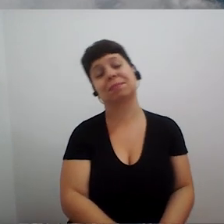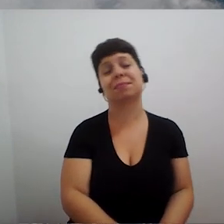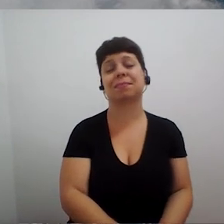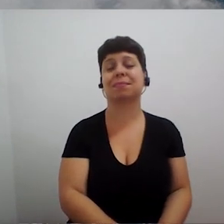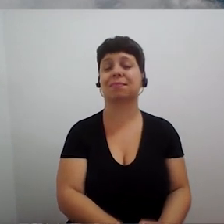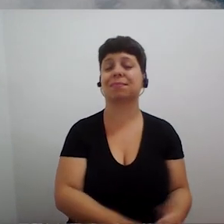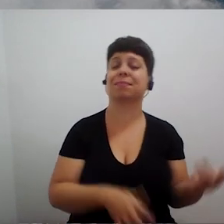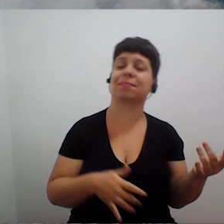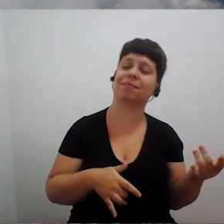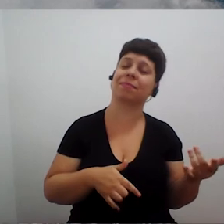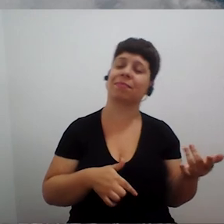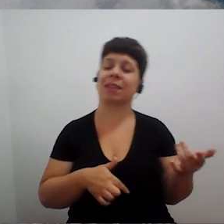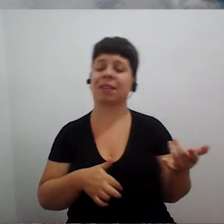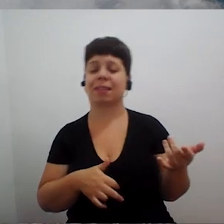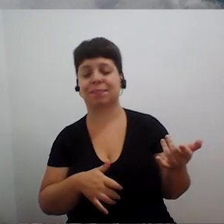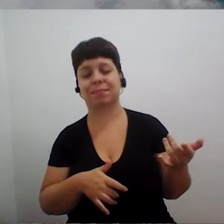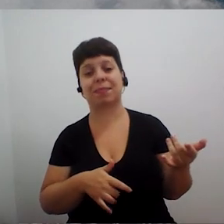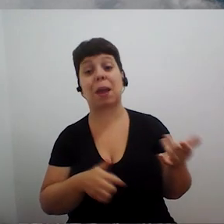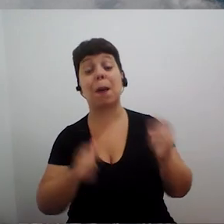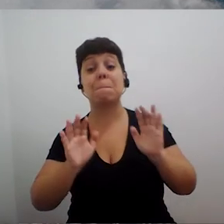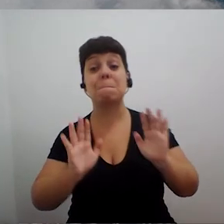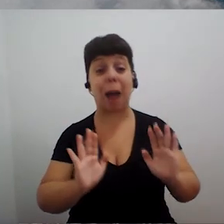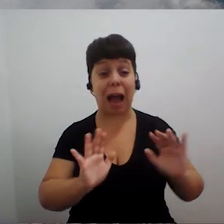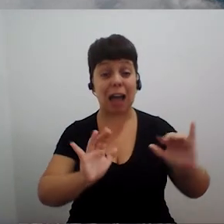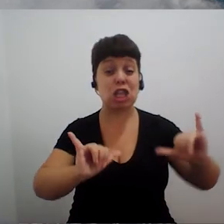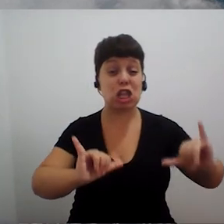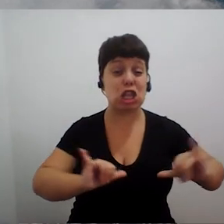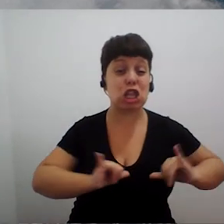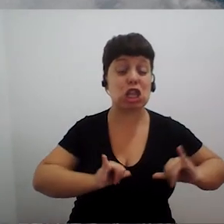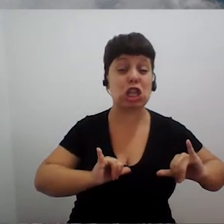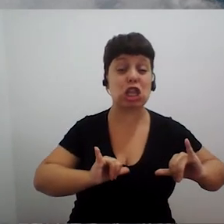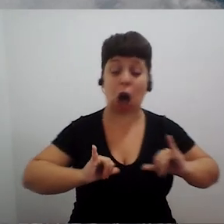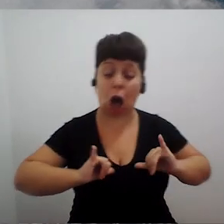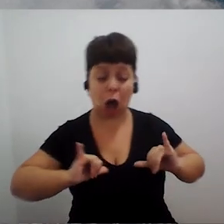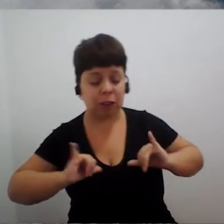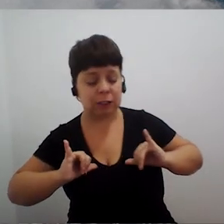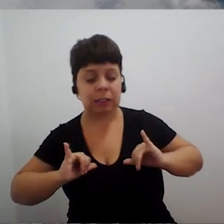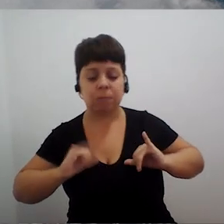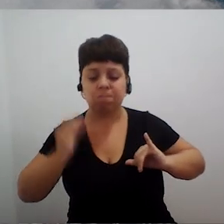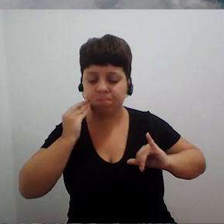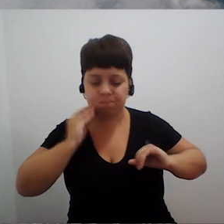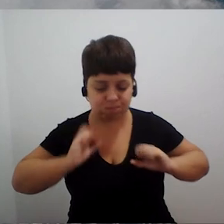Mas, quem sofre sempre tem que procurar